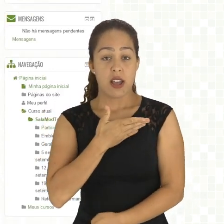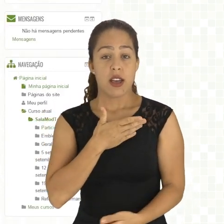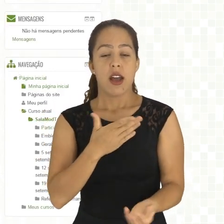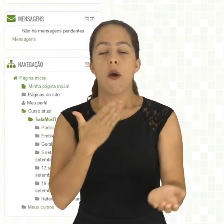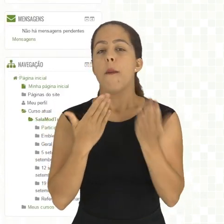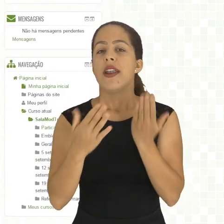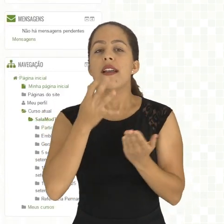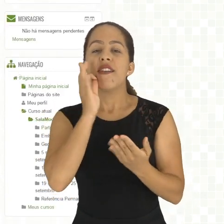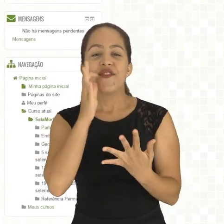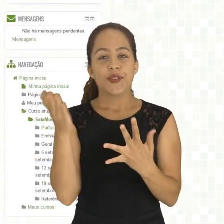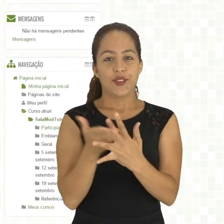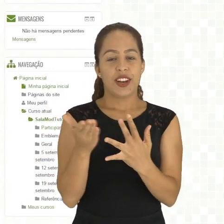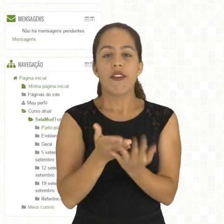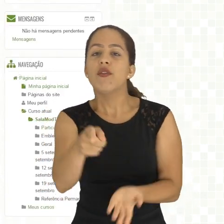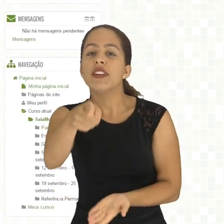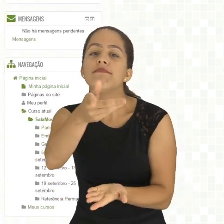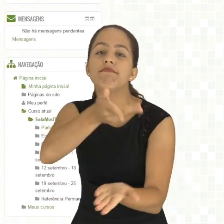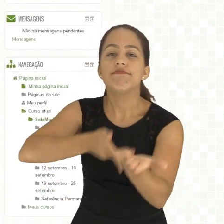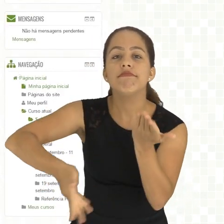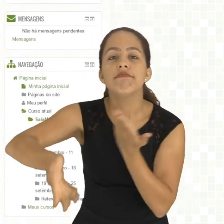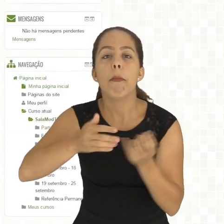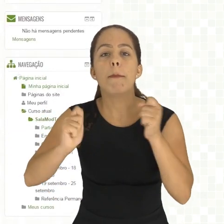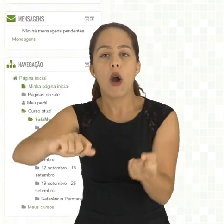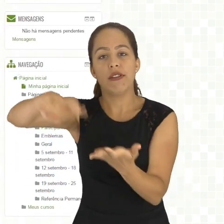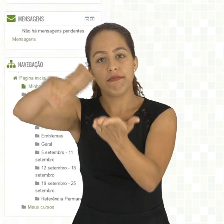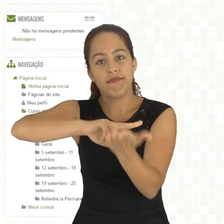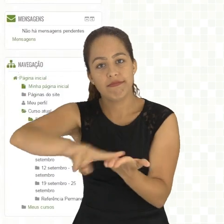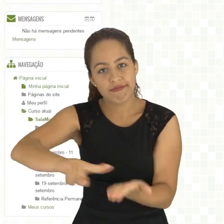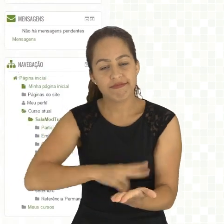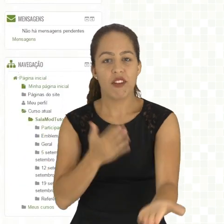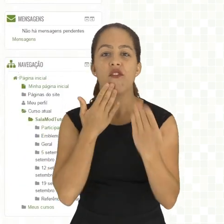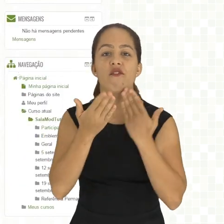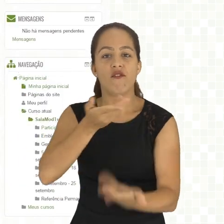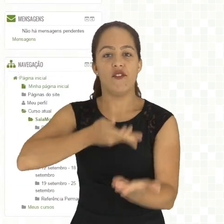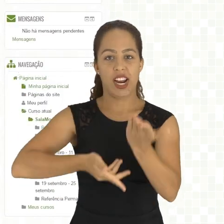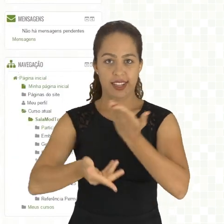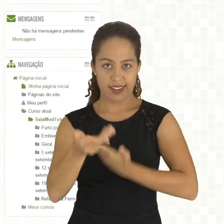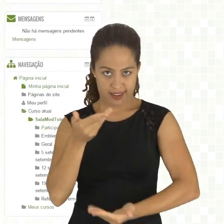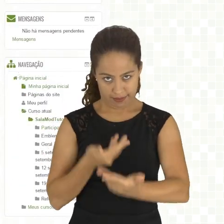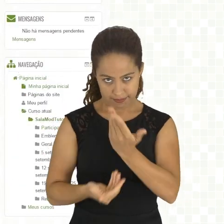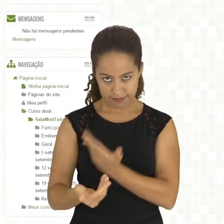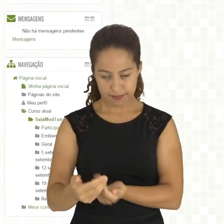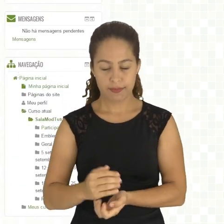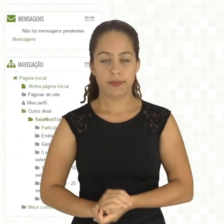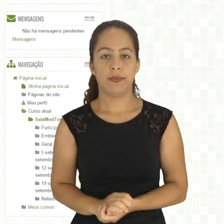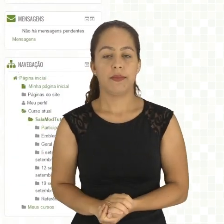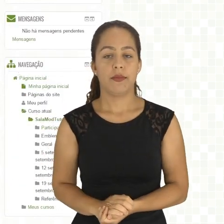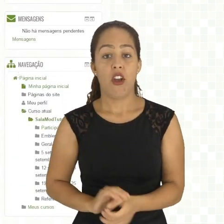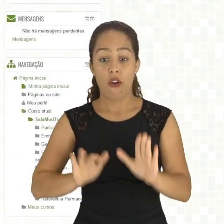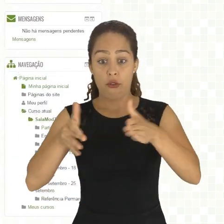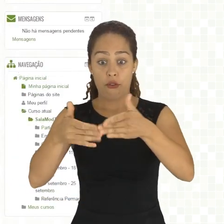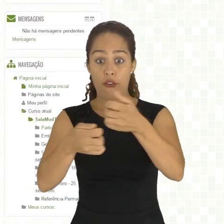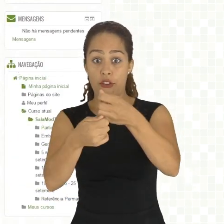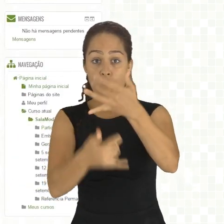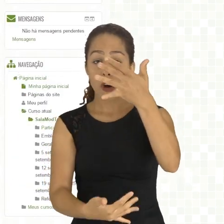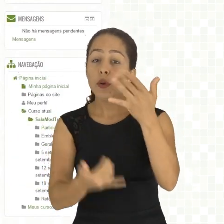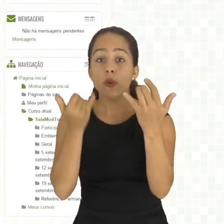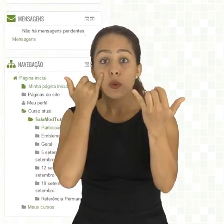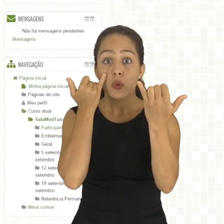cafezinho mesmo no ambiente real.